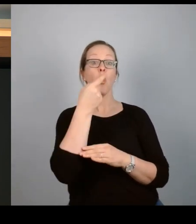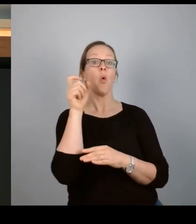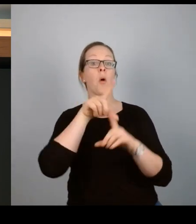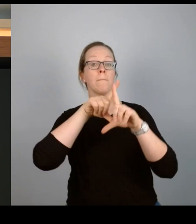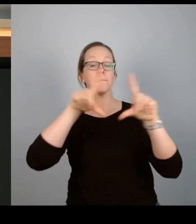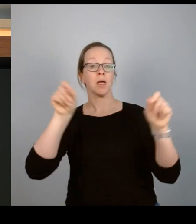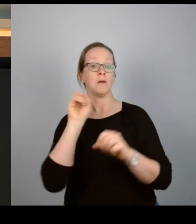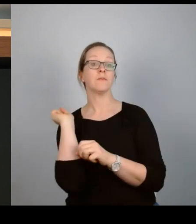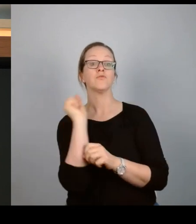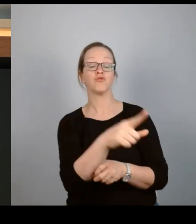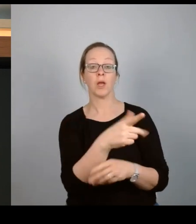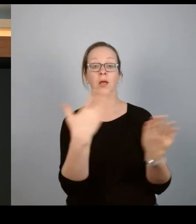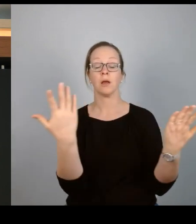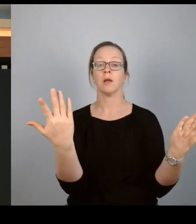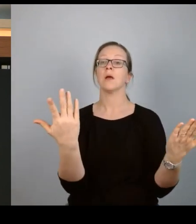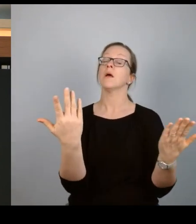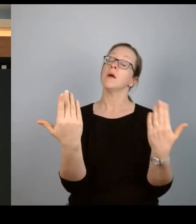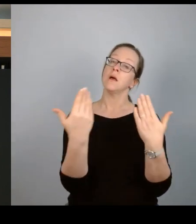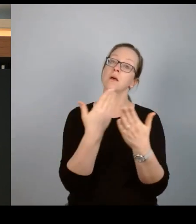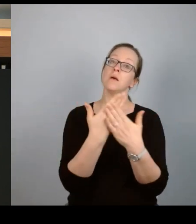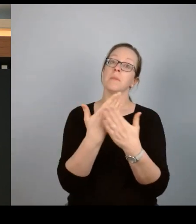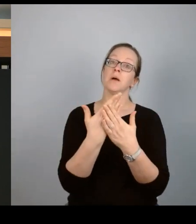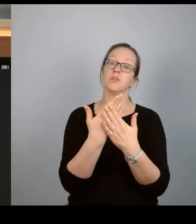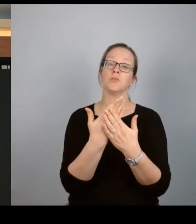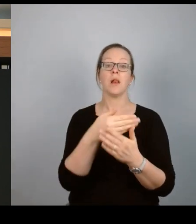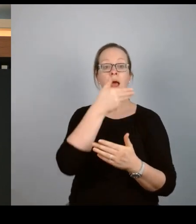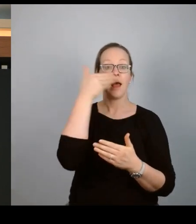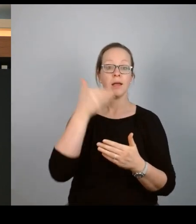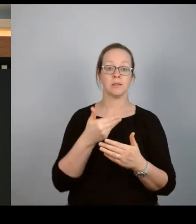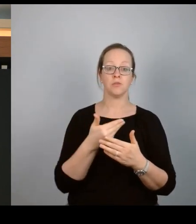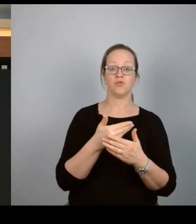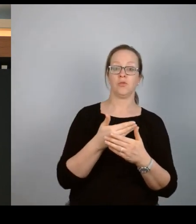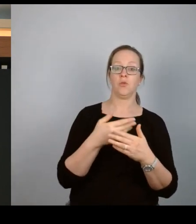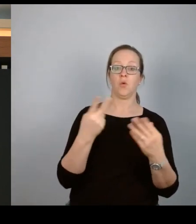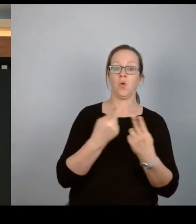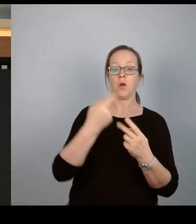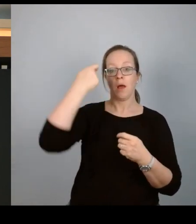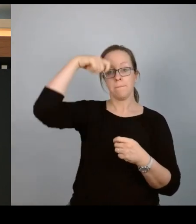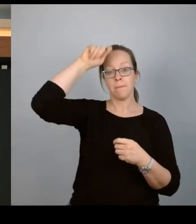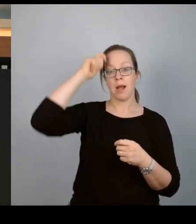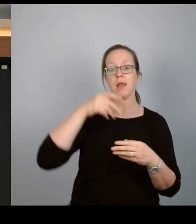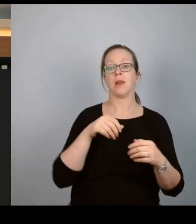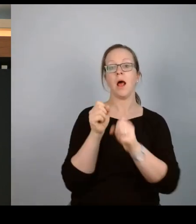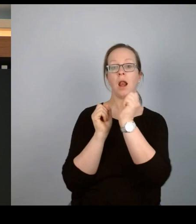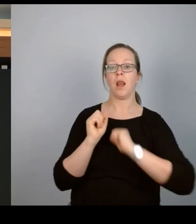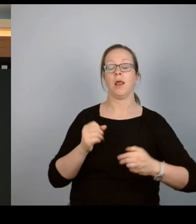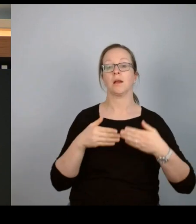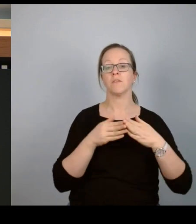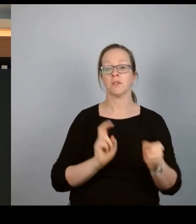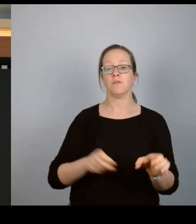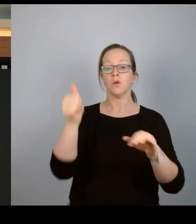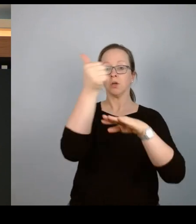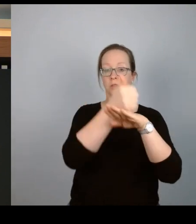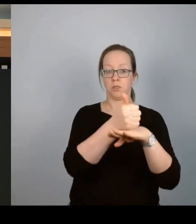Oder die zum Beispiel im Amri-omplex bekannt gewordene, immer mal wieder auftretende Praxis des Einloggen